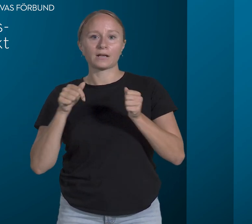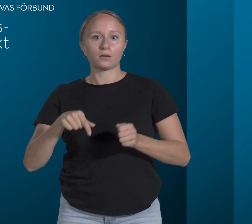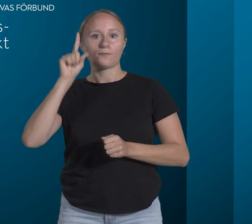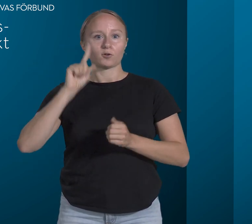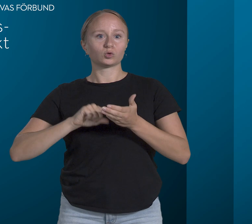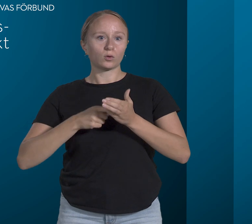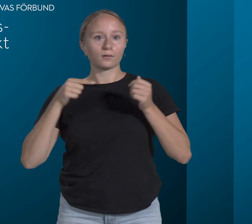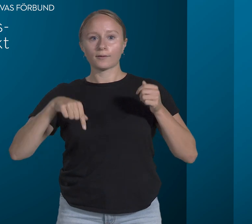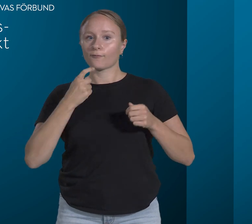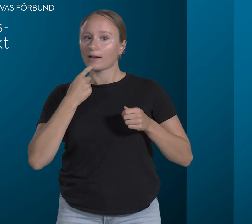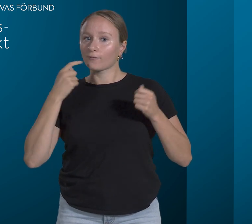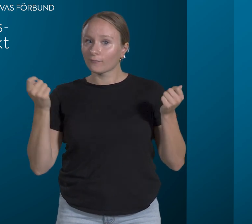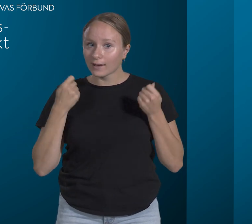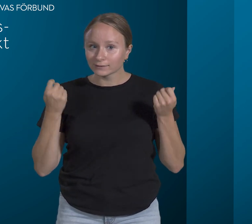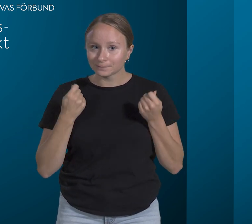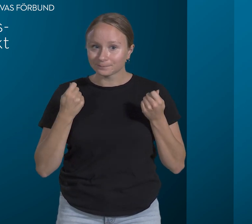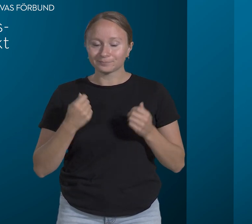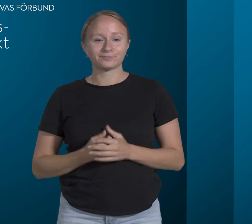men det är första gången den firas i Finland!